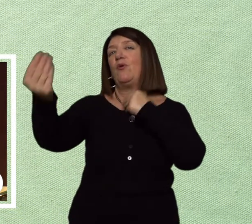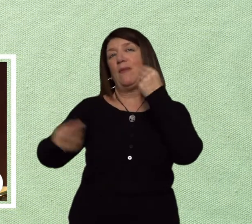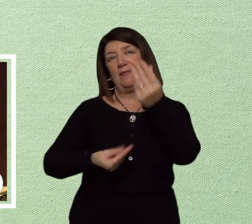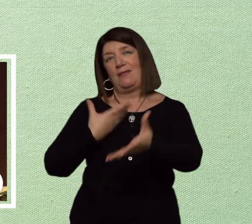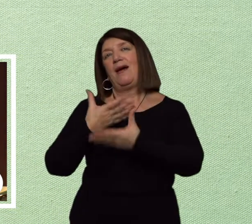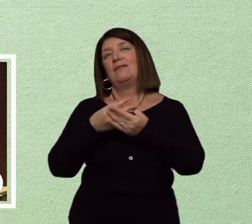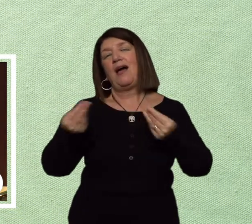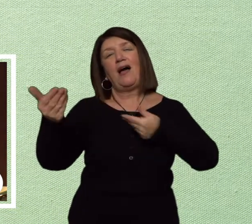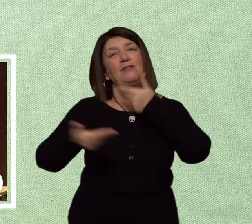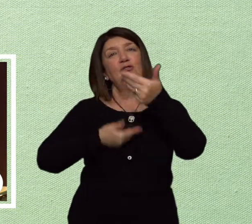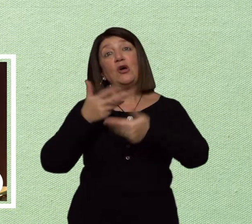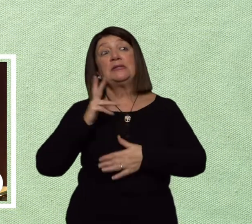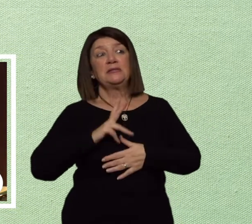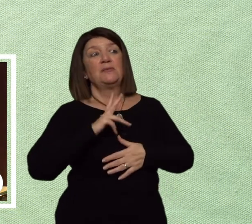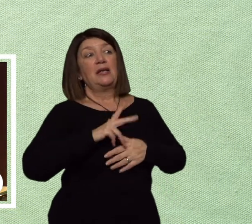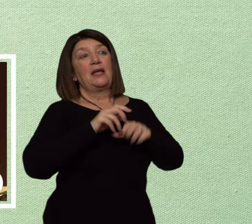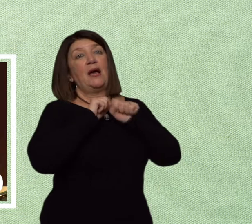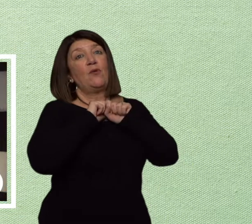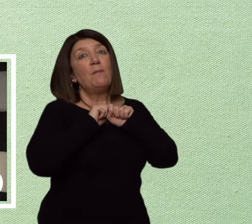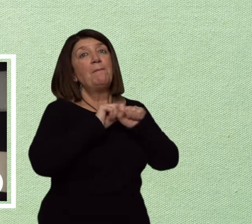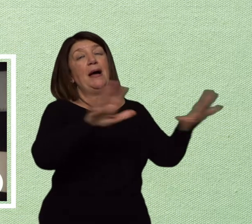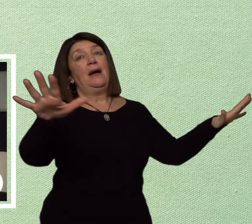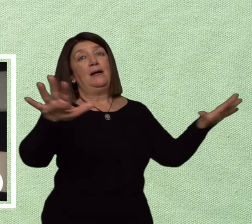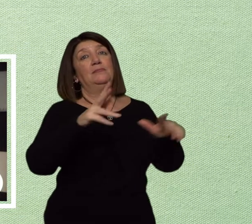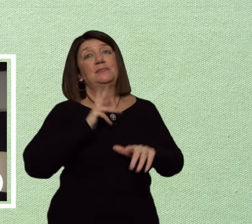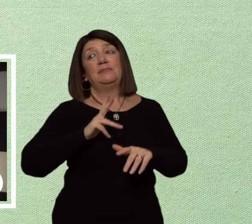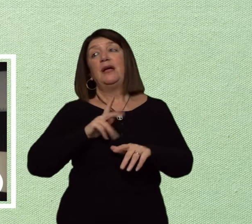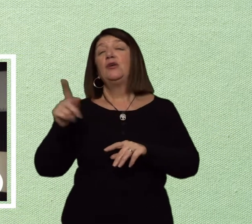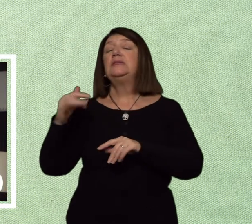Speriamo si possa diffondere su tutto il territorio perché tutti meritano... - É stata una soddisfazione in questi anni anche avere